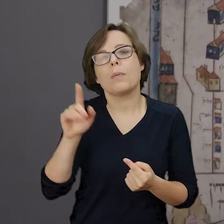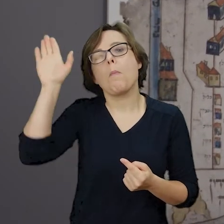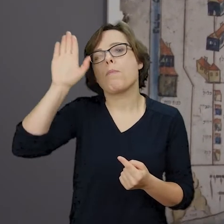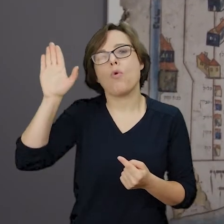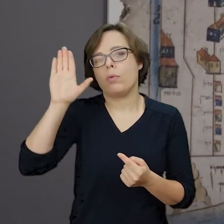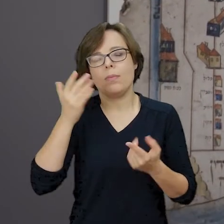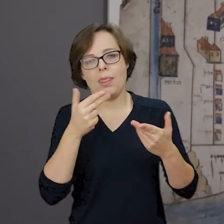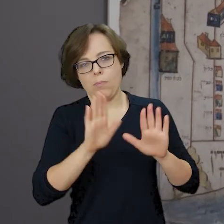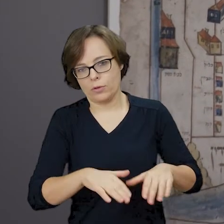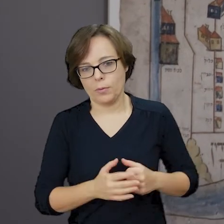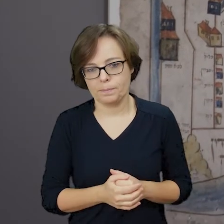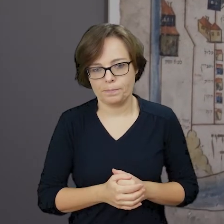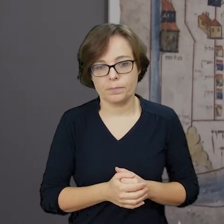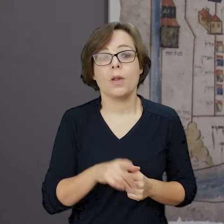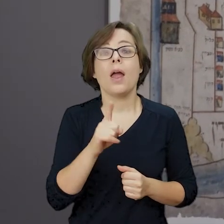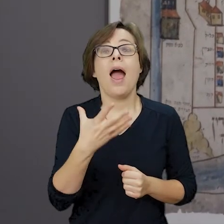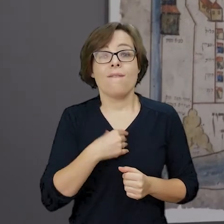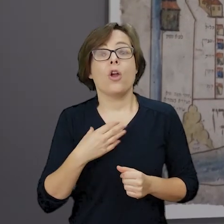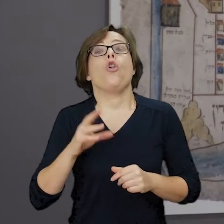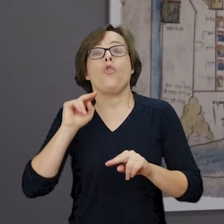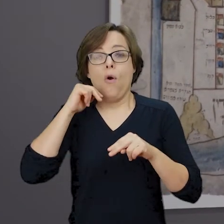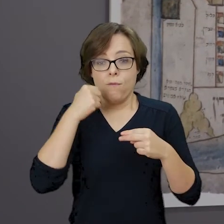Po powrocie do Wilna, zwrócił się ku nauczaniu.